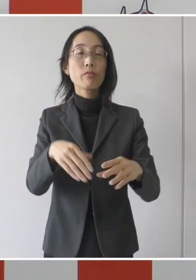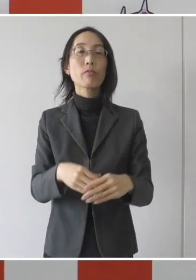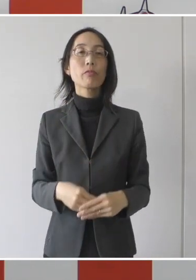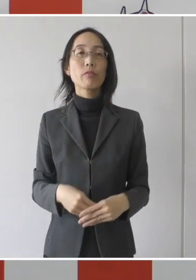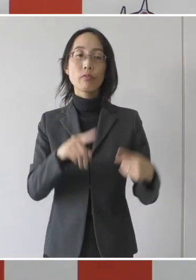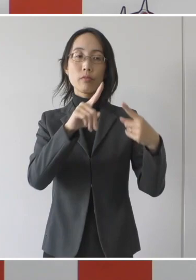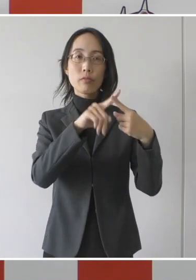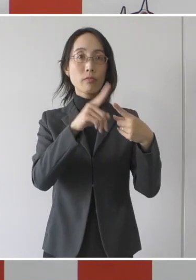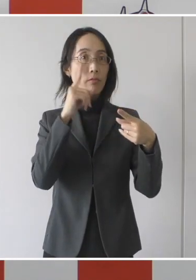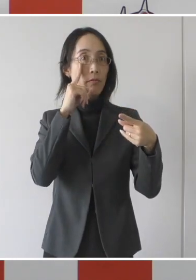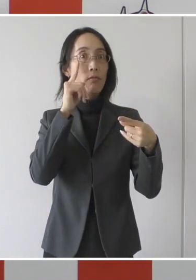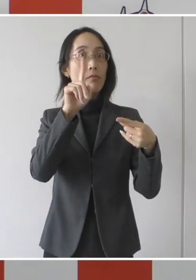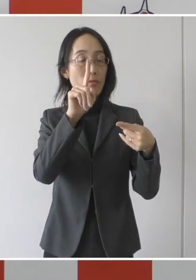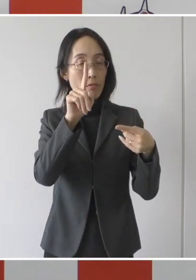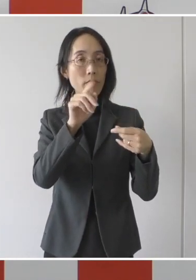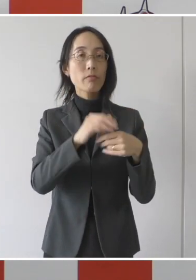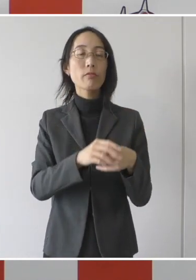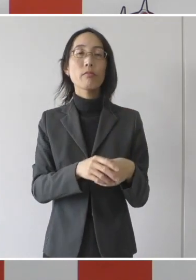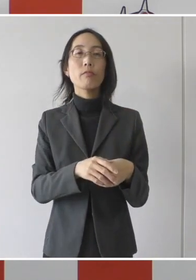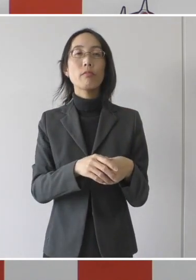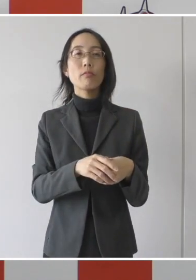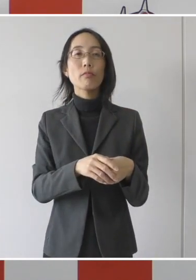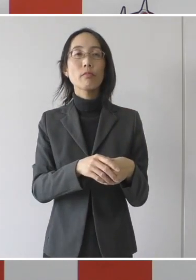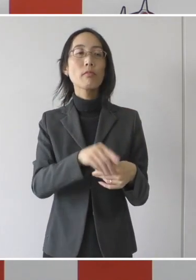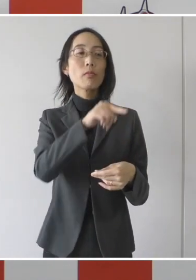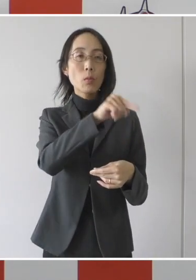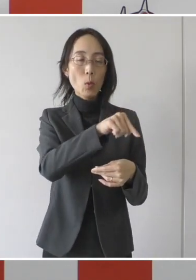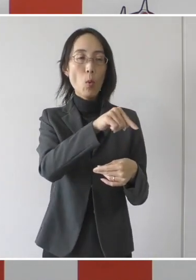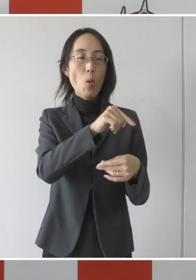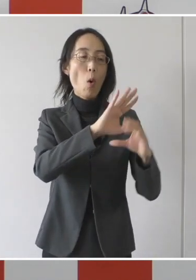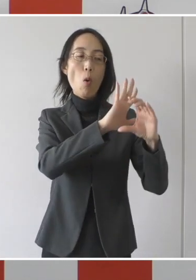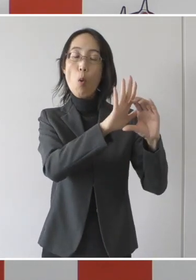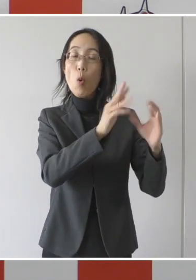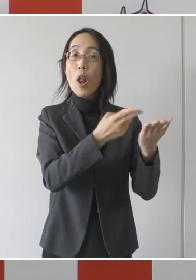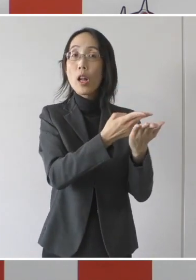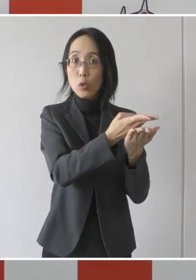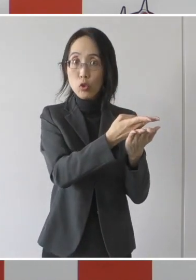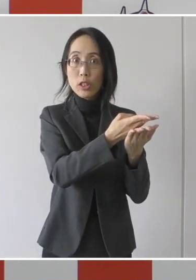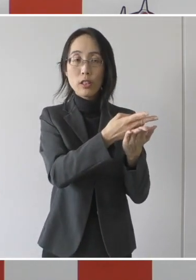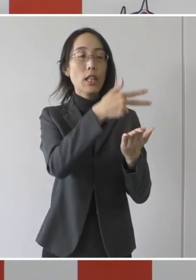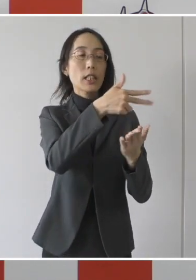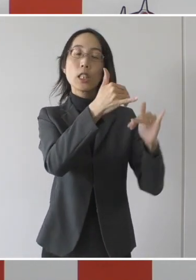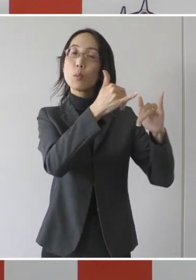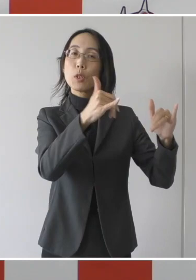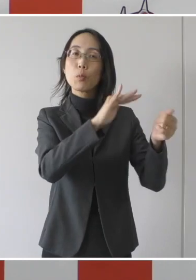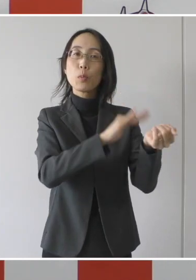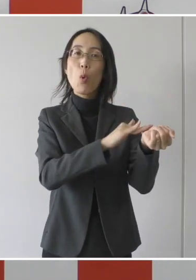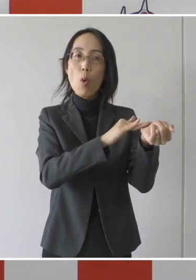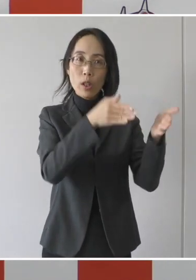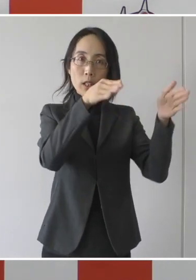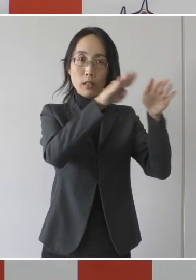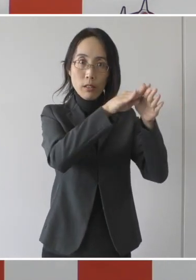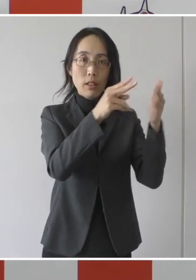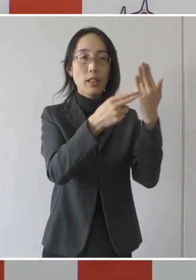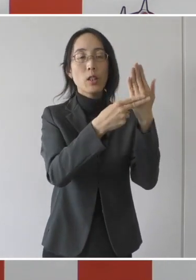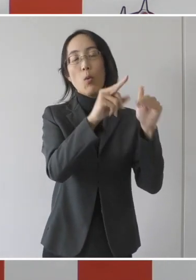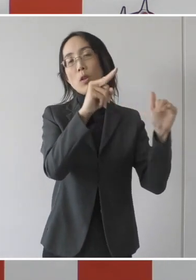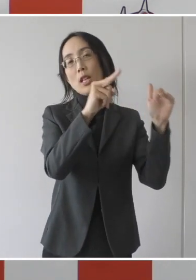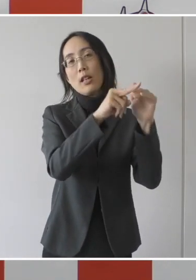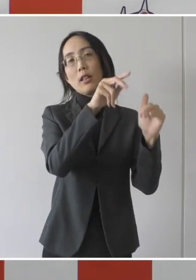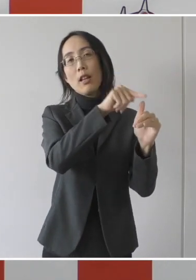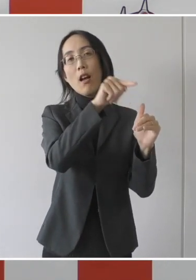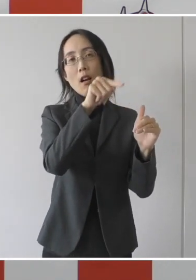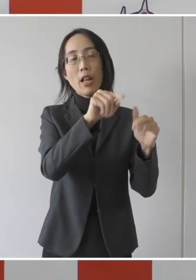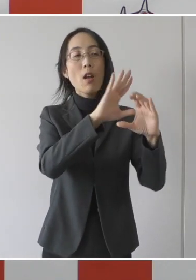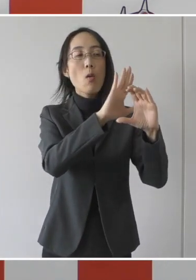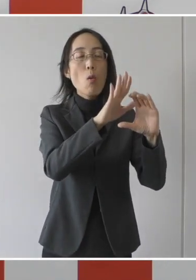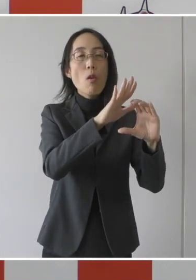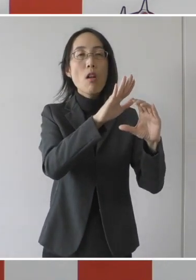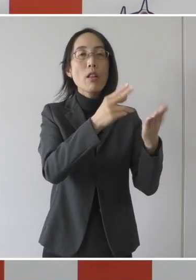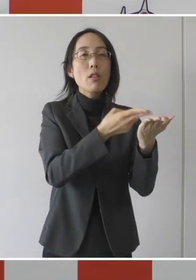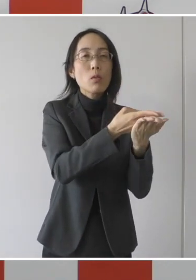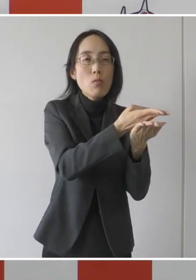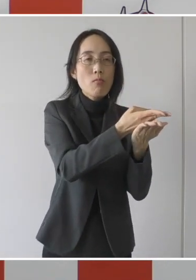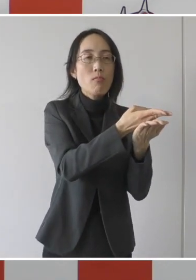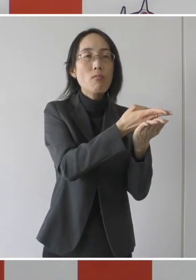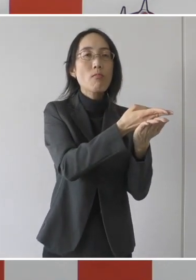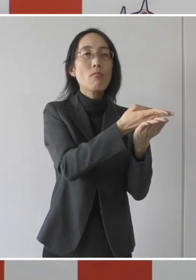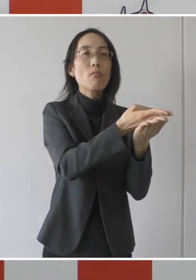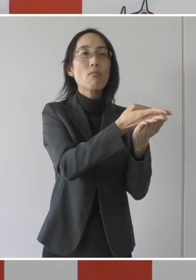一つ目は、市内の新型コロナ病床から、つまり先ほど申し上げた二つの公立病院から